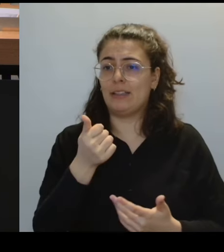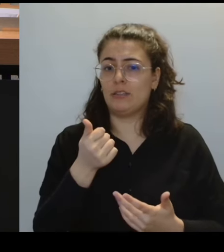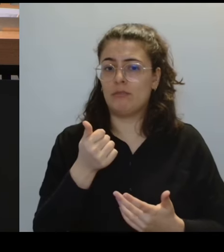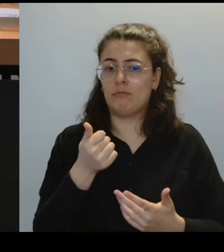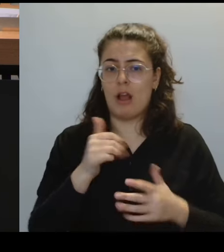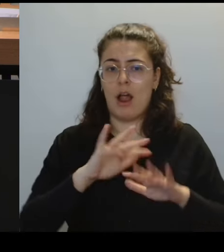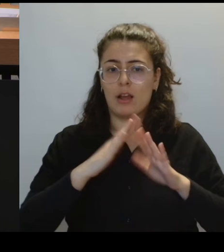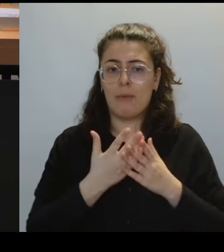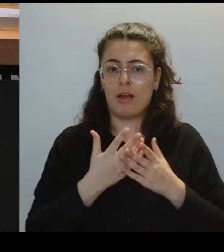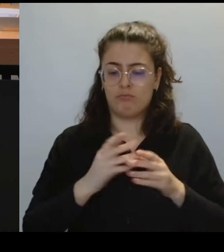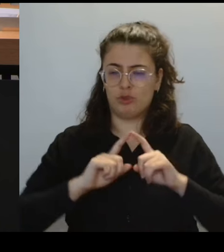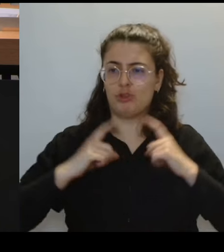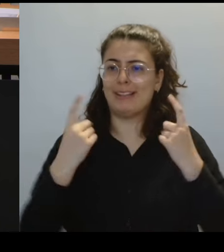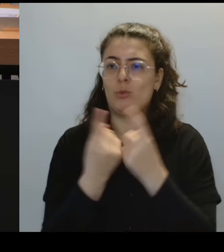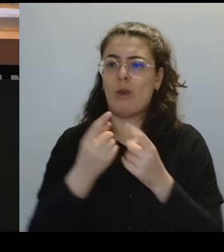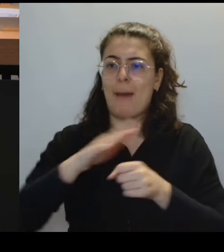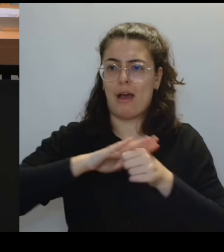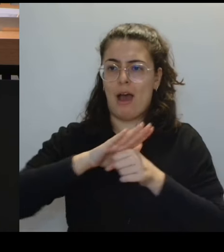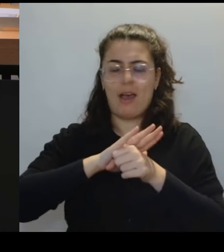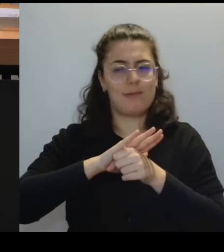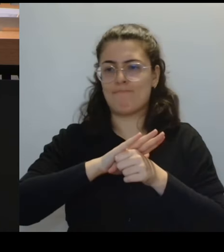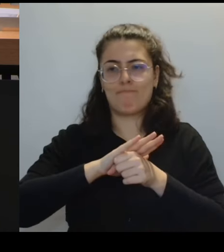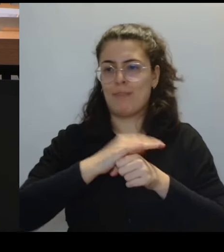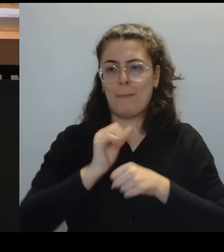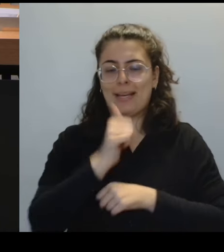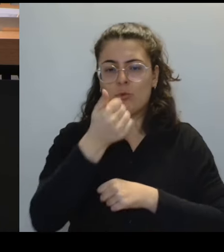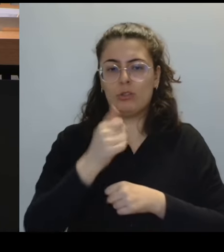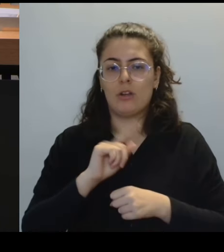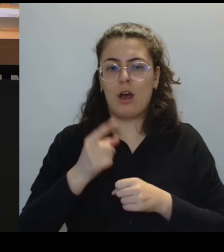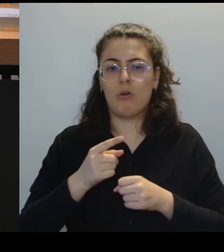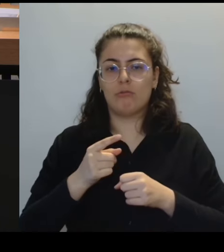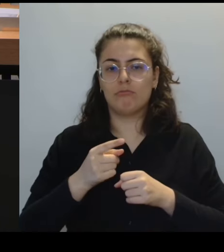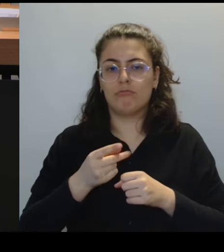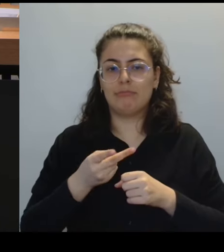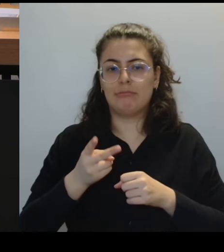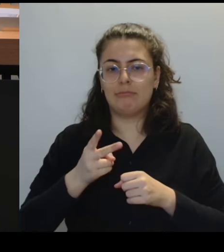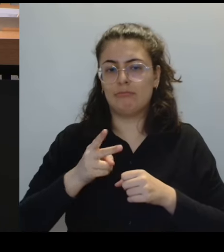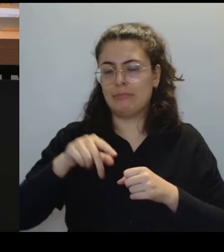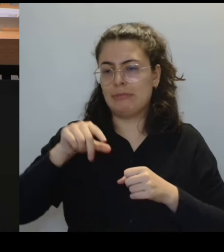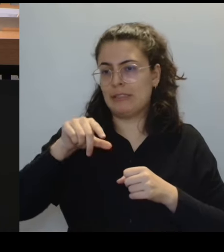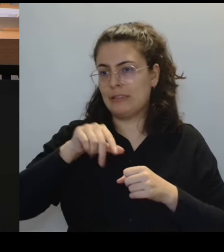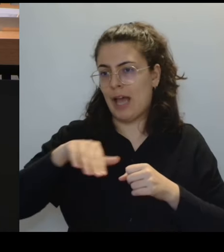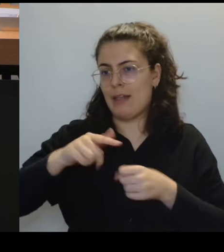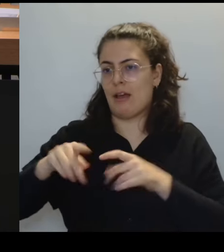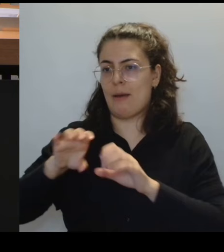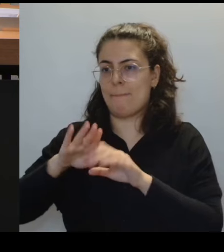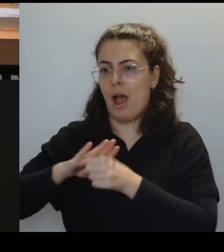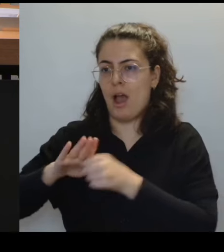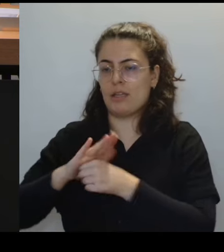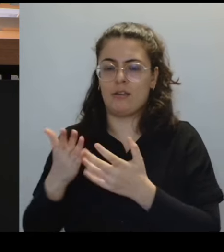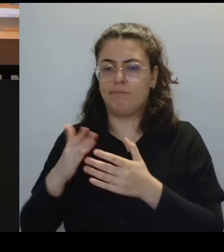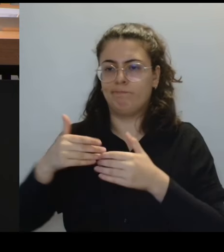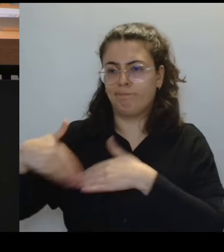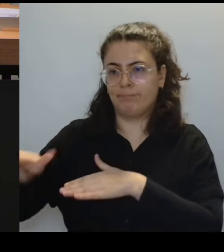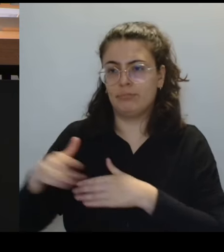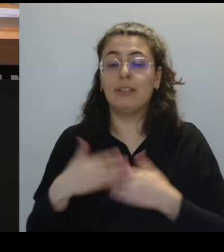Priorität im niedergelassenen Bereich haben. Wir müssen aber Kinder und Jugendliche stärker in den Fokus nehmen. Hier werden viele Grundlagen für die